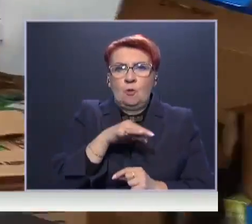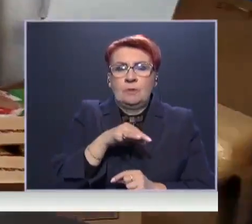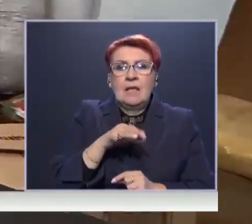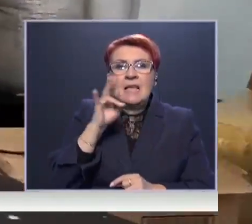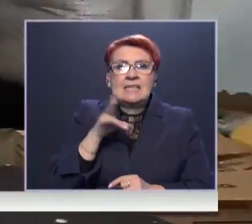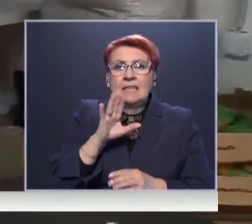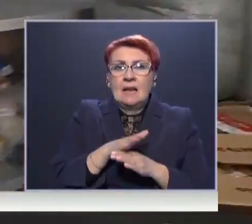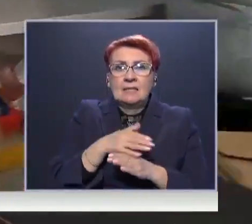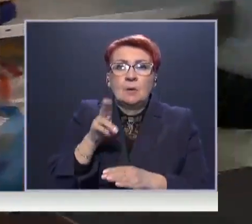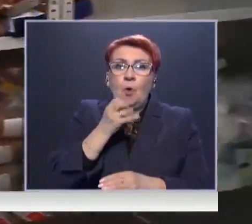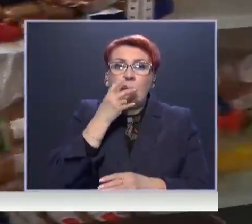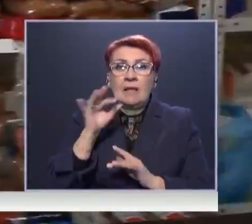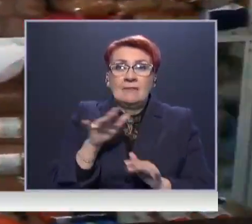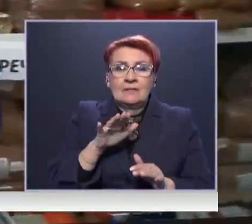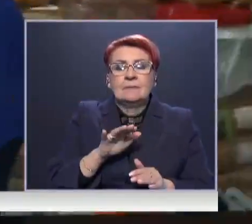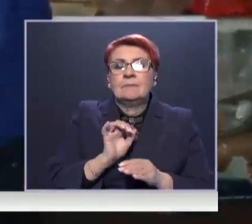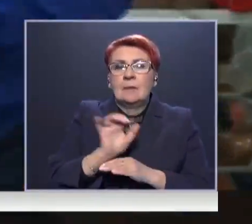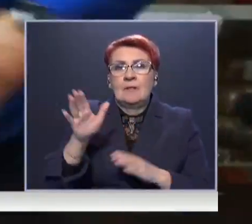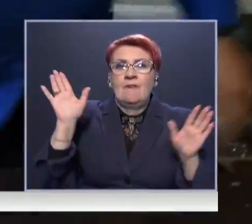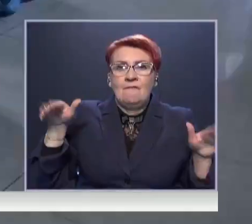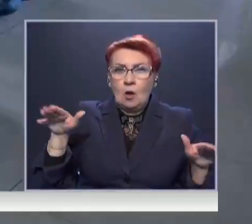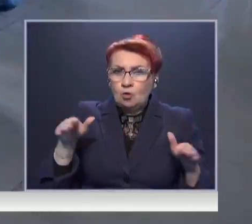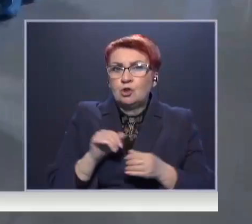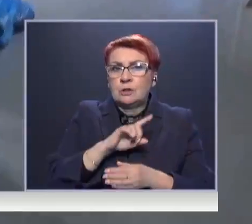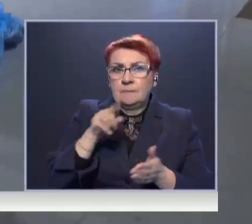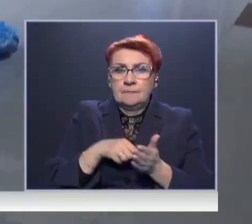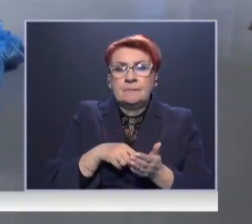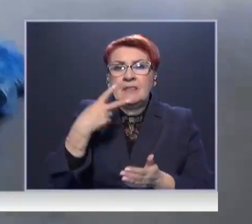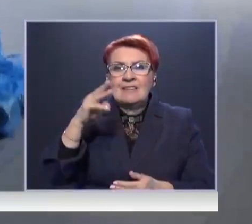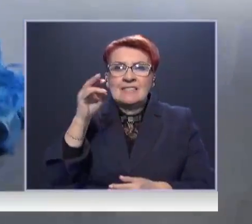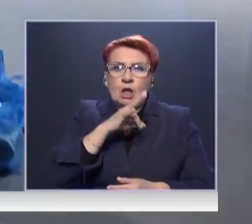по благотворительности отправил воронежскую епархию новый 20 тонн гуманитарной помощи все это собирали